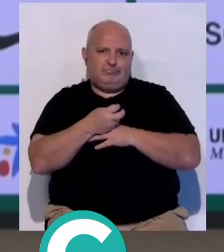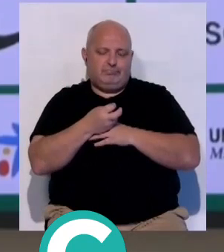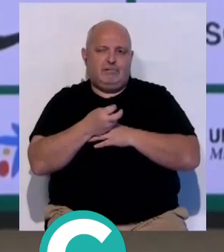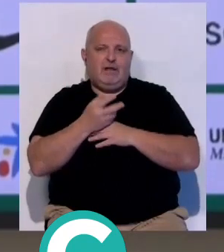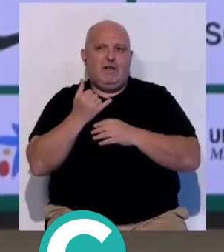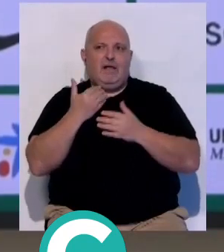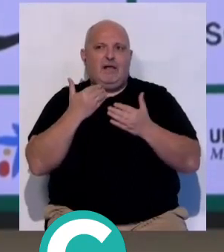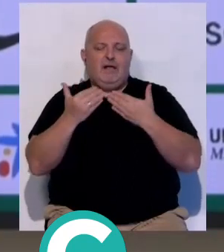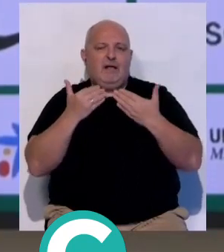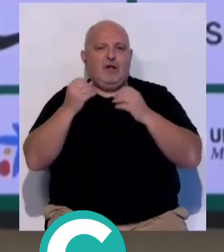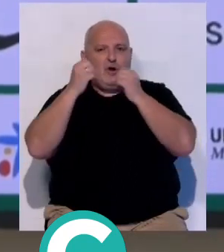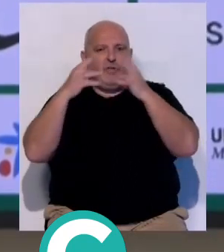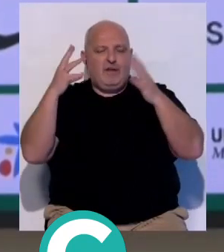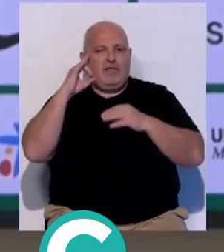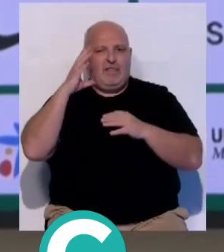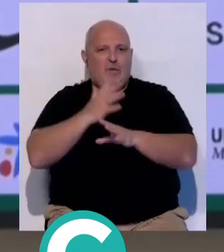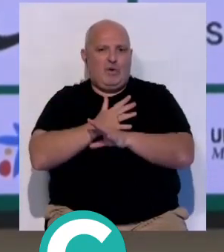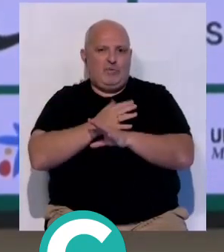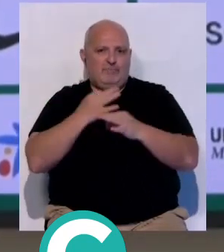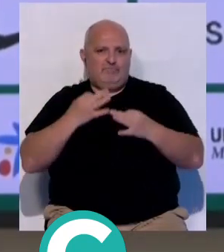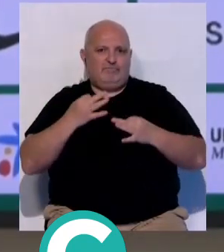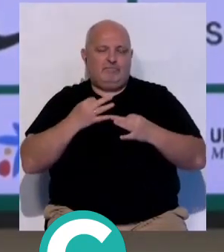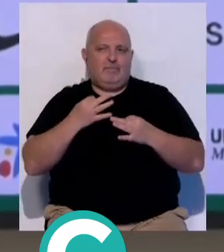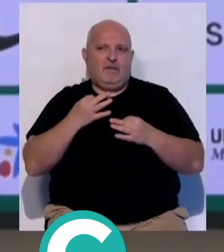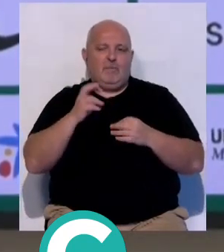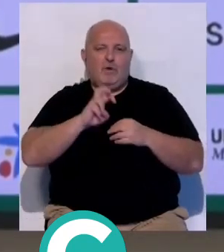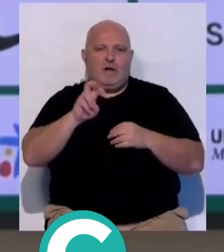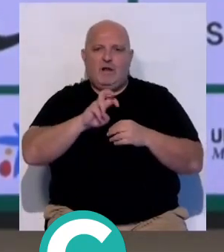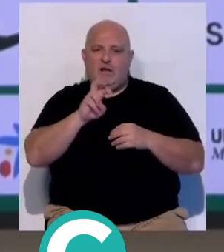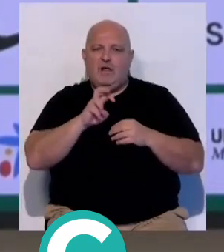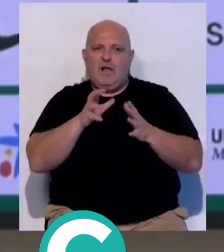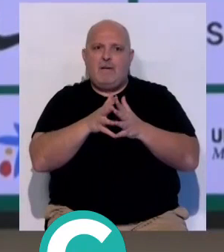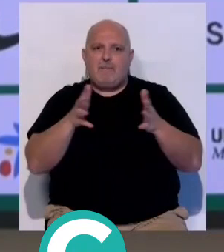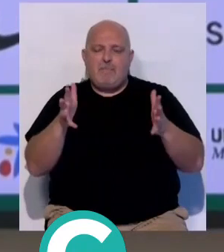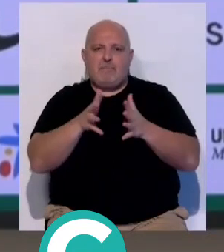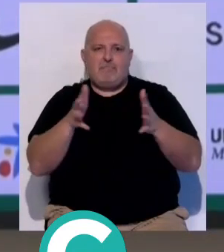que hablar del la idea de juego de edificar siempre alguna amplitud que a veces puede ser